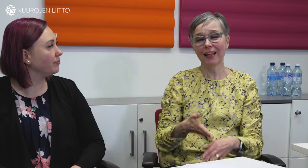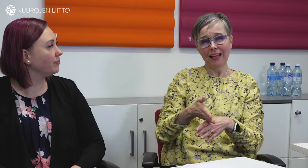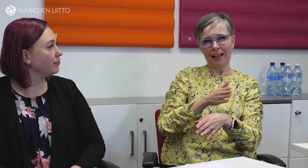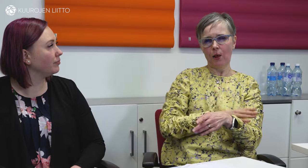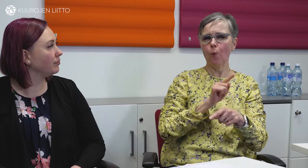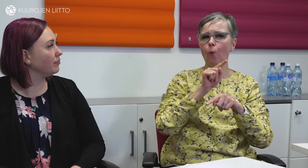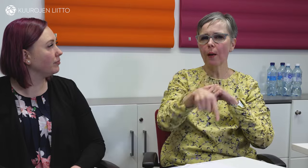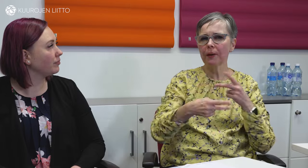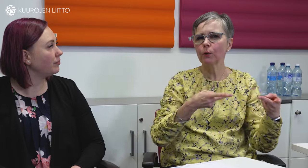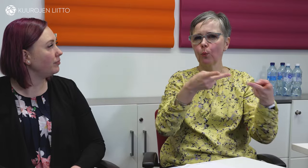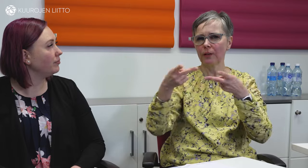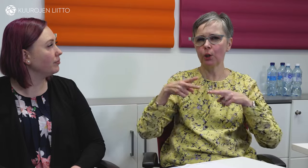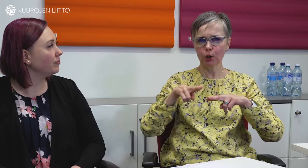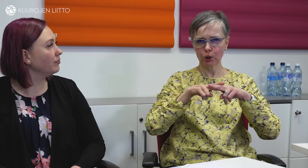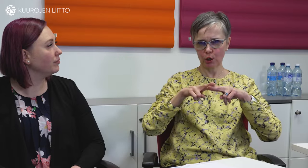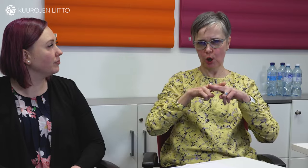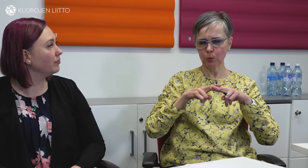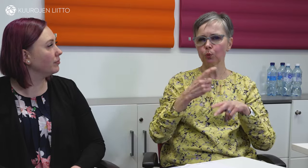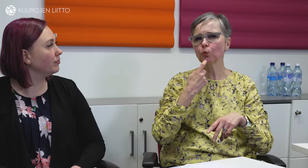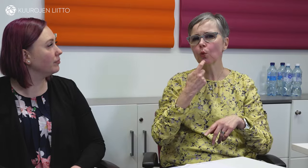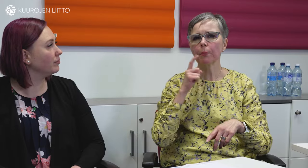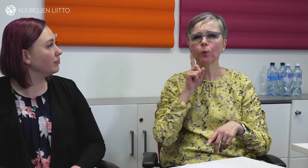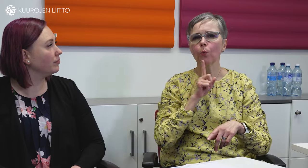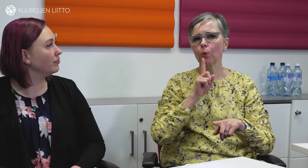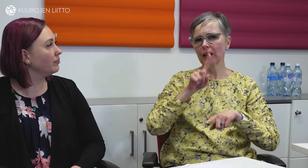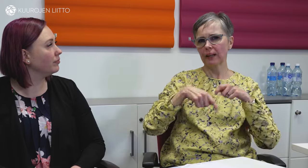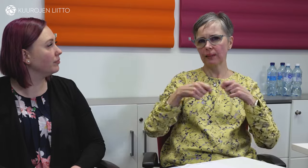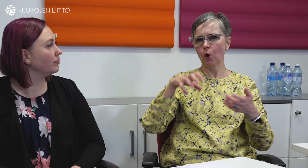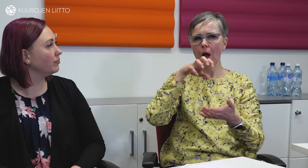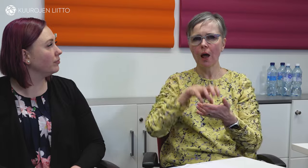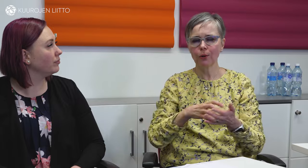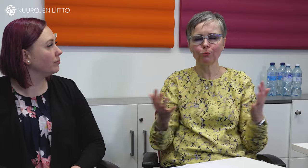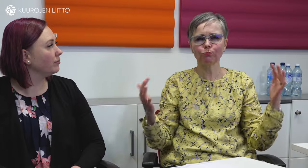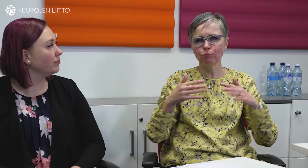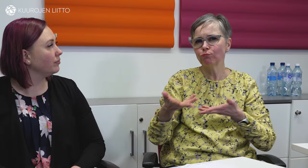Suomen Kuurojen Liiton hallitus kokoontui ennen ylimääräistä yleiskokousta -